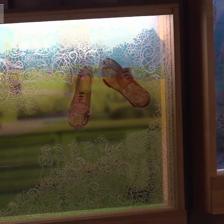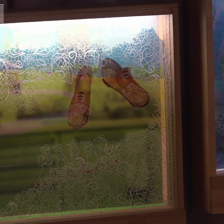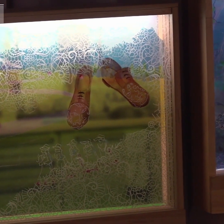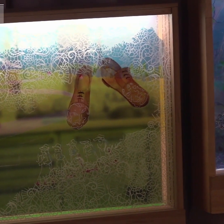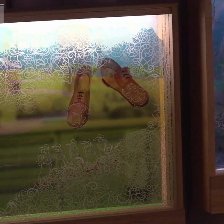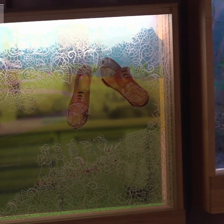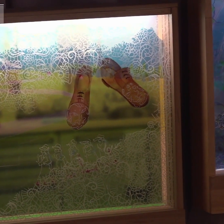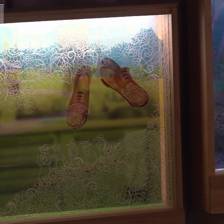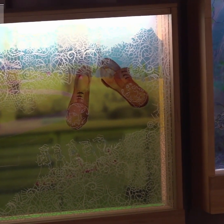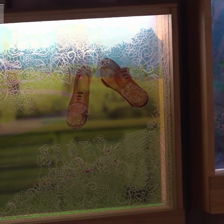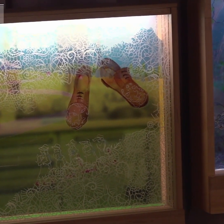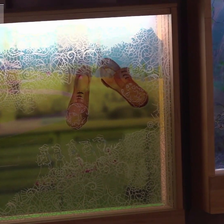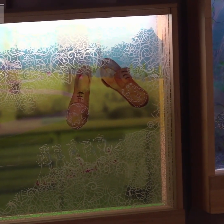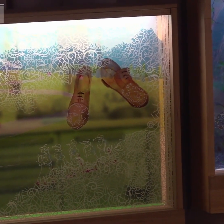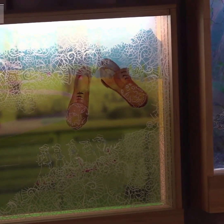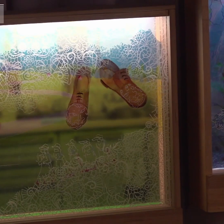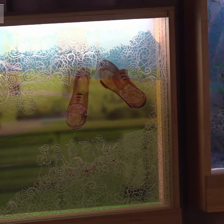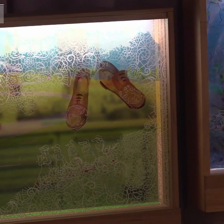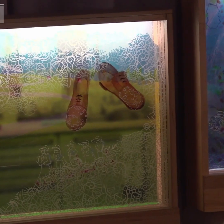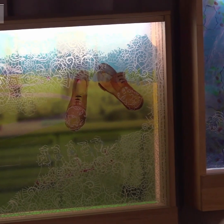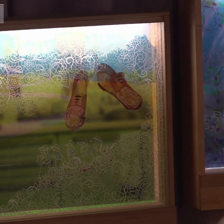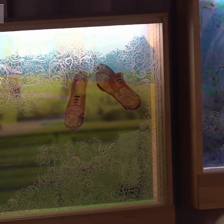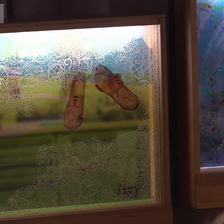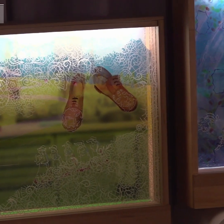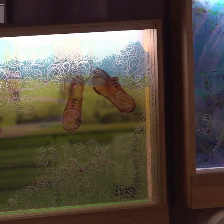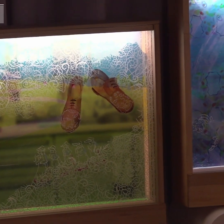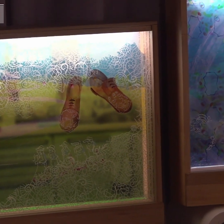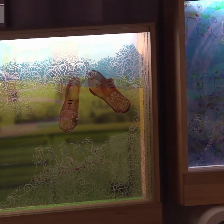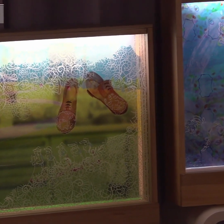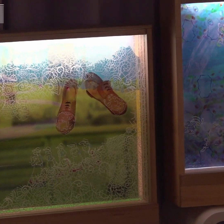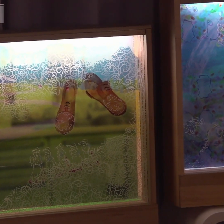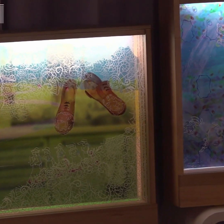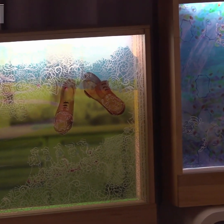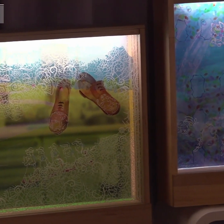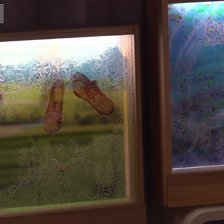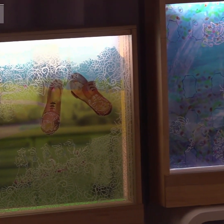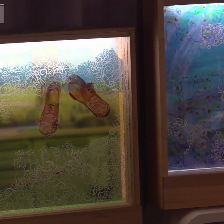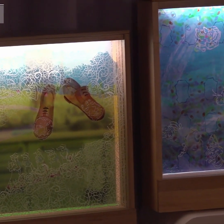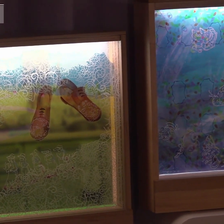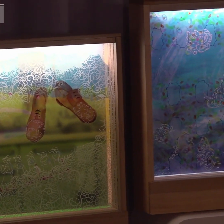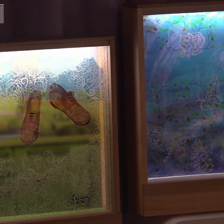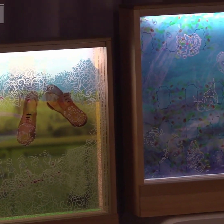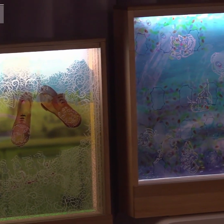橋爪）ぜひねまたあと実際にご覧になっていただきたいんですけれども